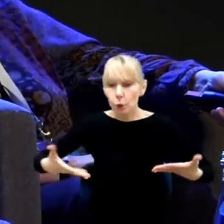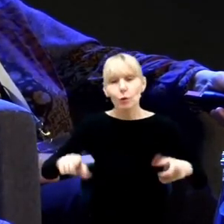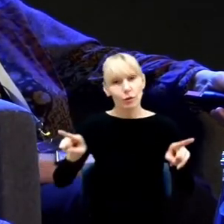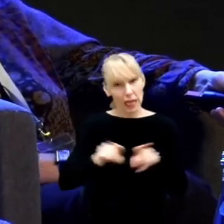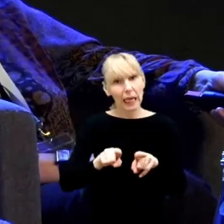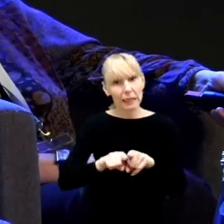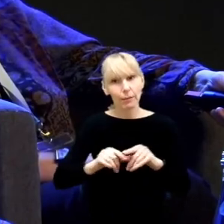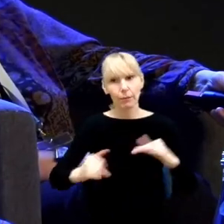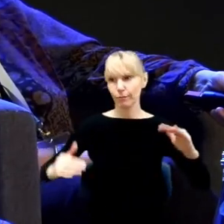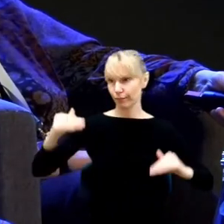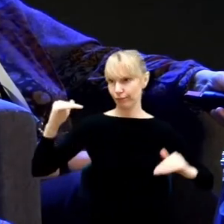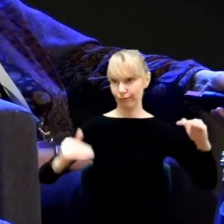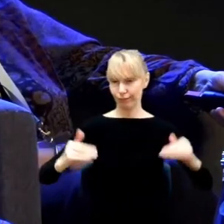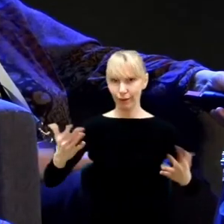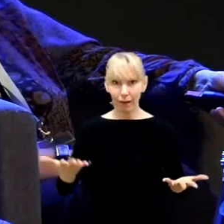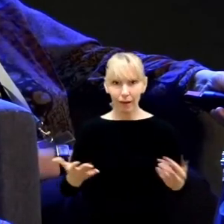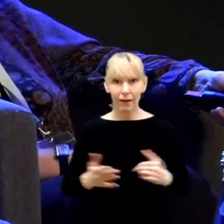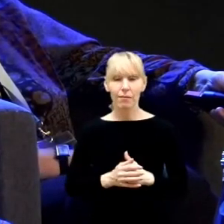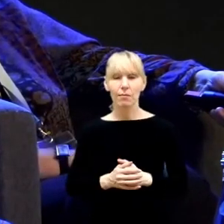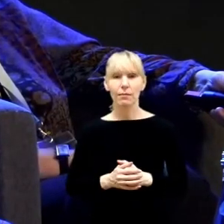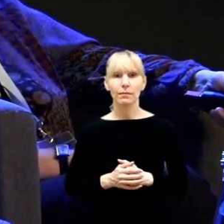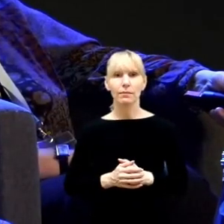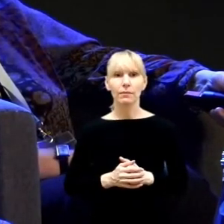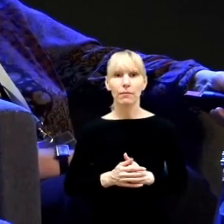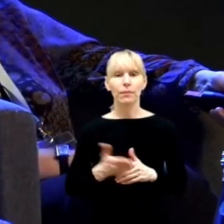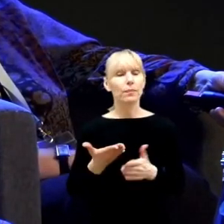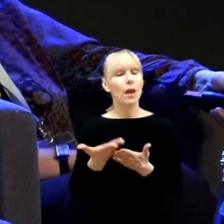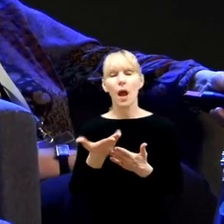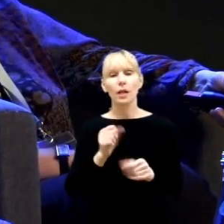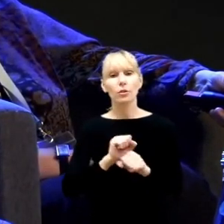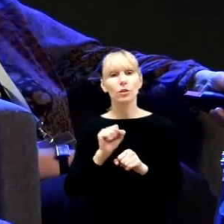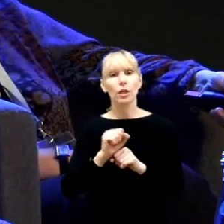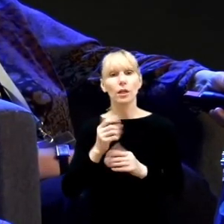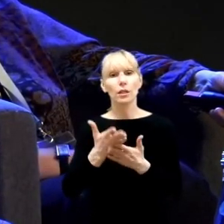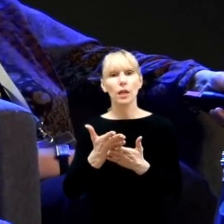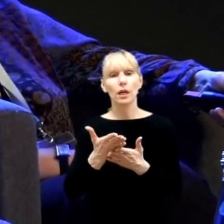on nie jest wystarczającym równowagą do różnic popytowych, które tutaj występują.